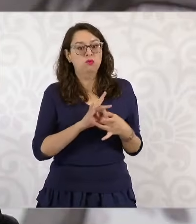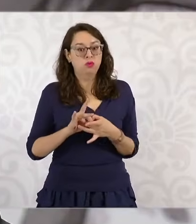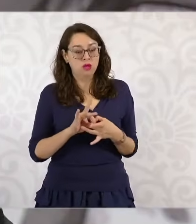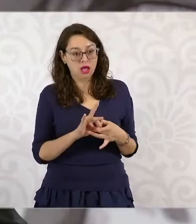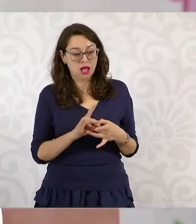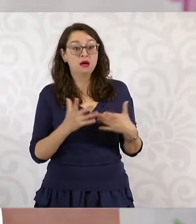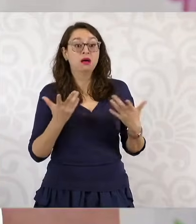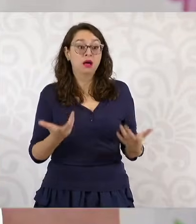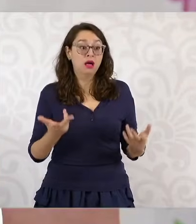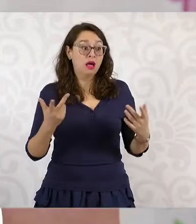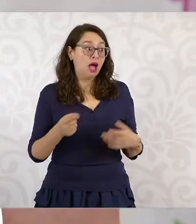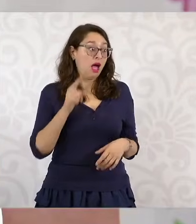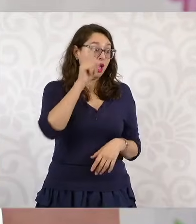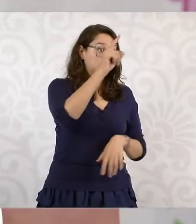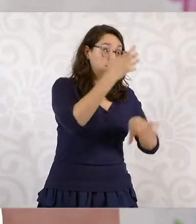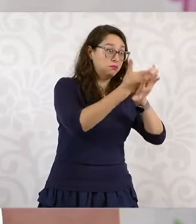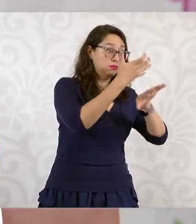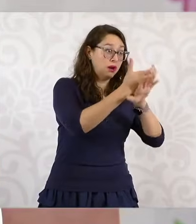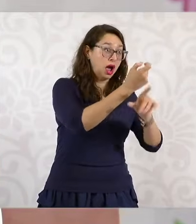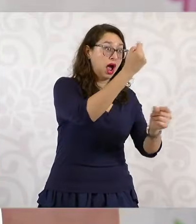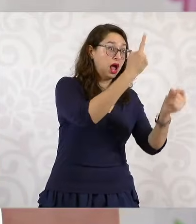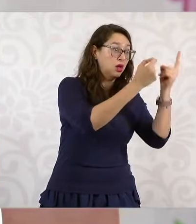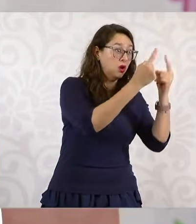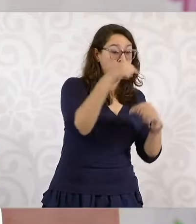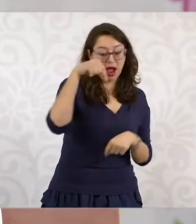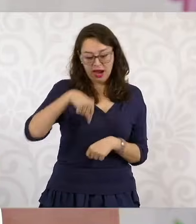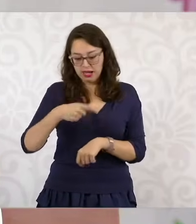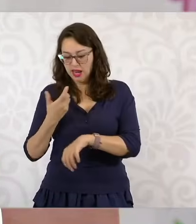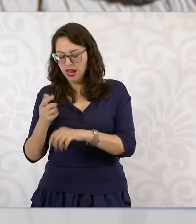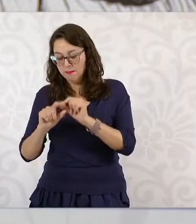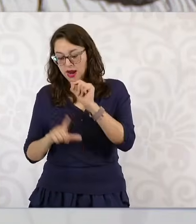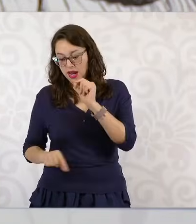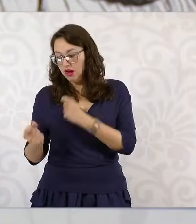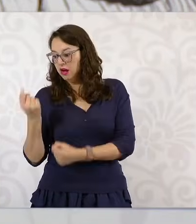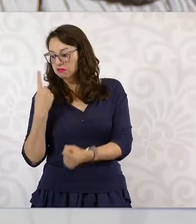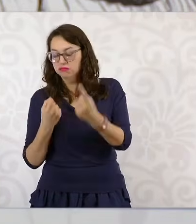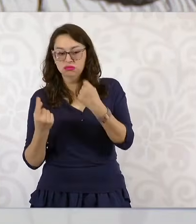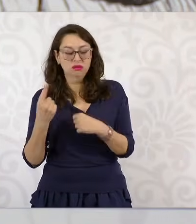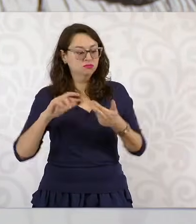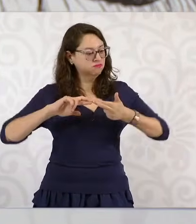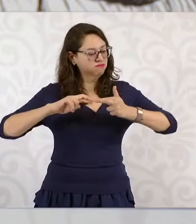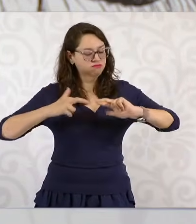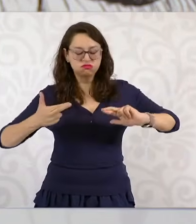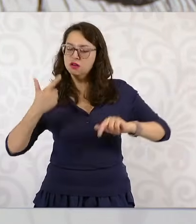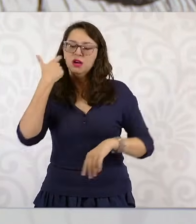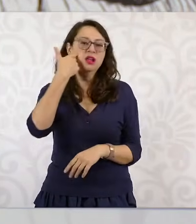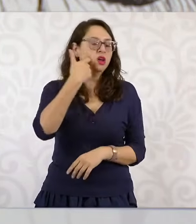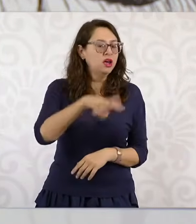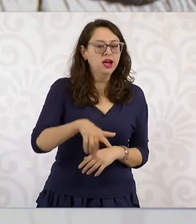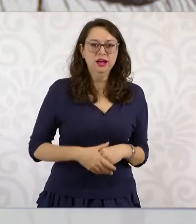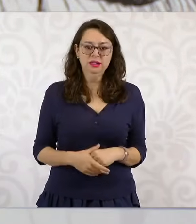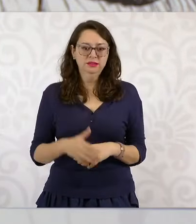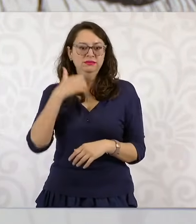de este lado que no quieran que haya una buena relación entre ambos gobiernos,